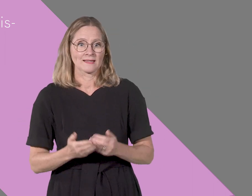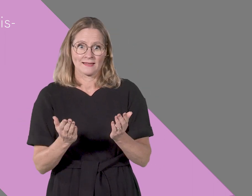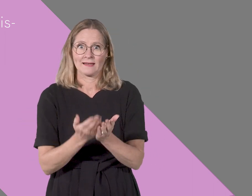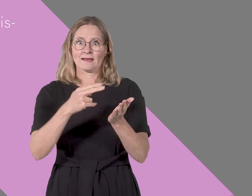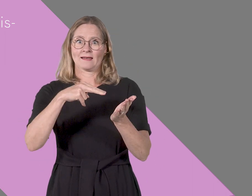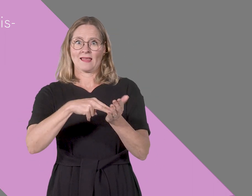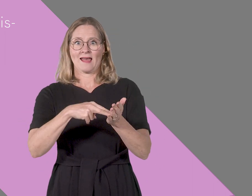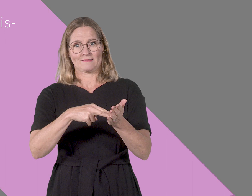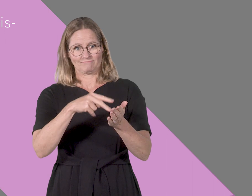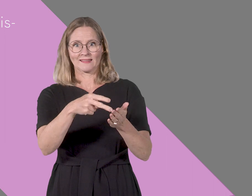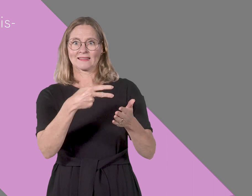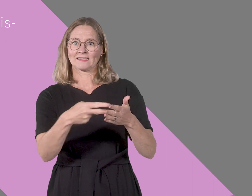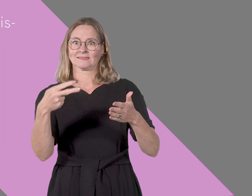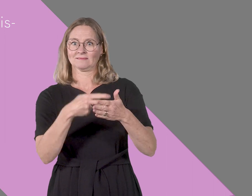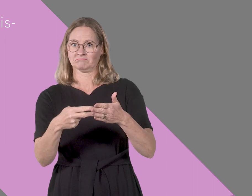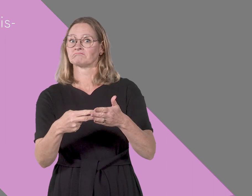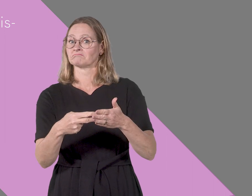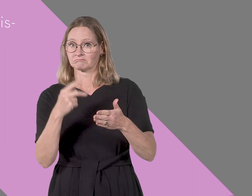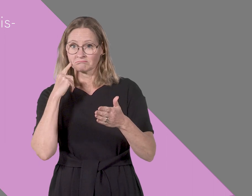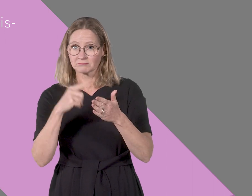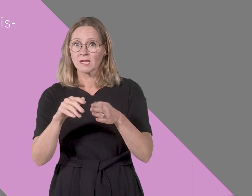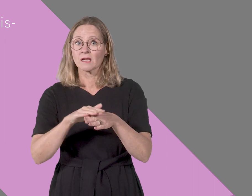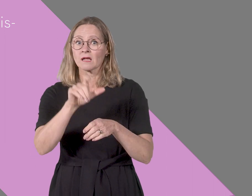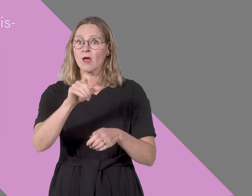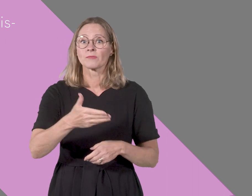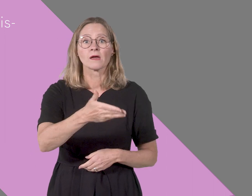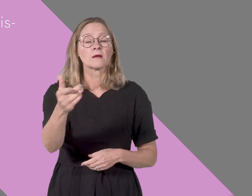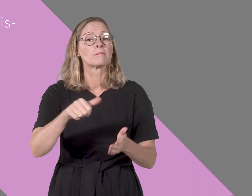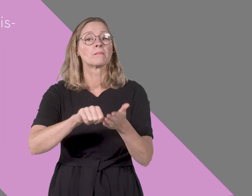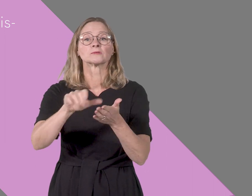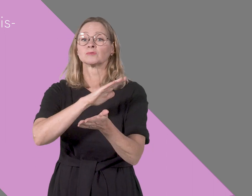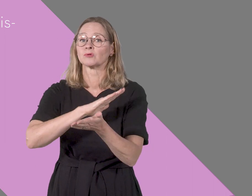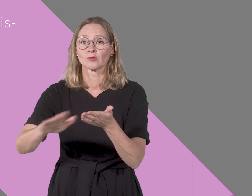Reaaliaikainen teksti tulee olemaan käyttäjälle maksuton -